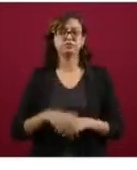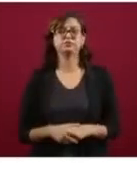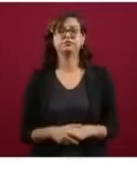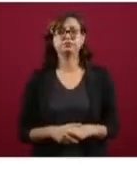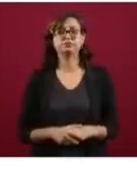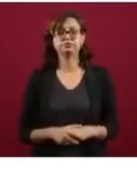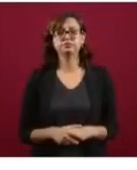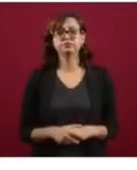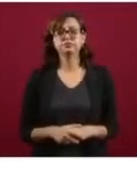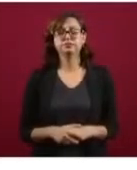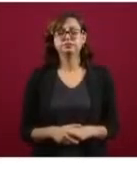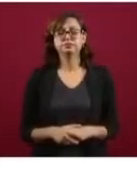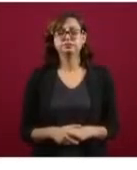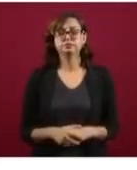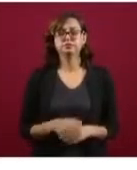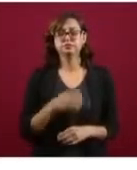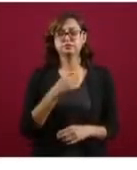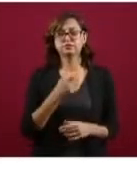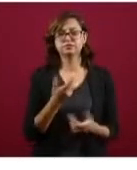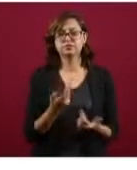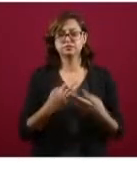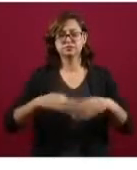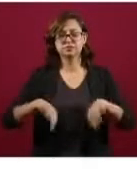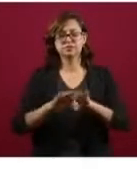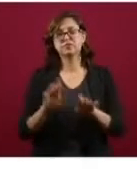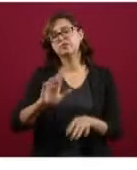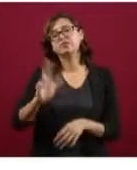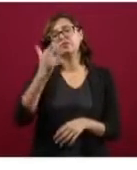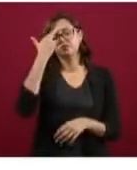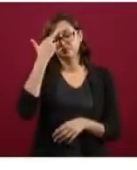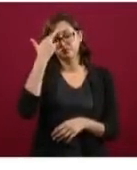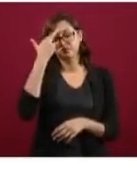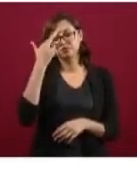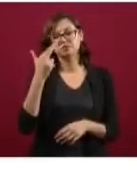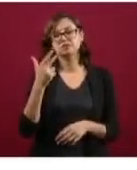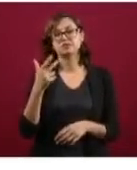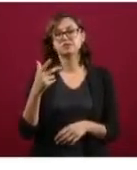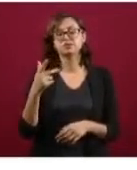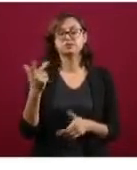Recordamos a ustedes que por instrucciones del señor presidente, fueron agencias internacionales